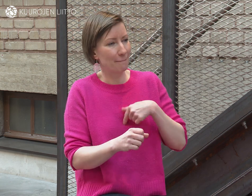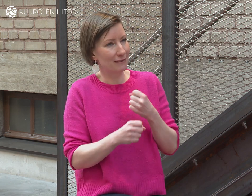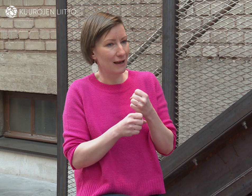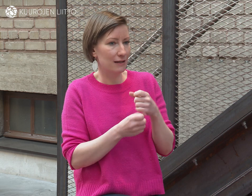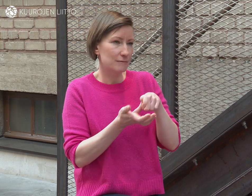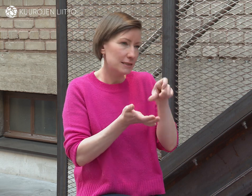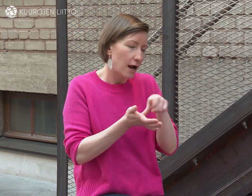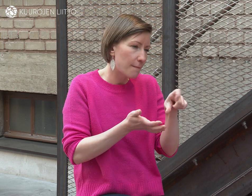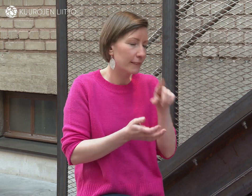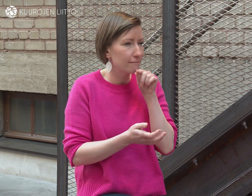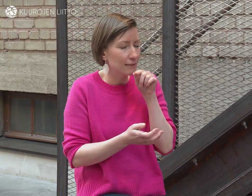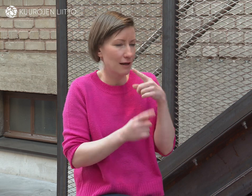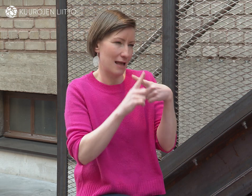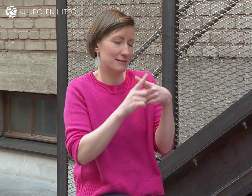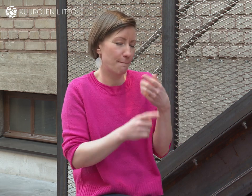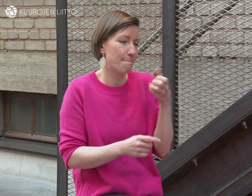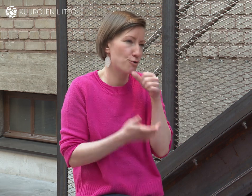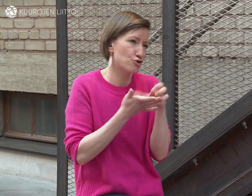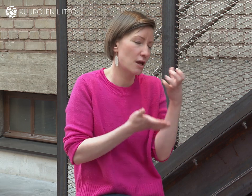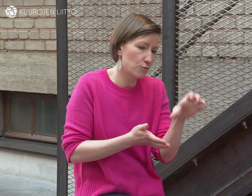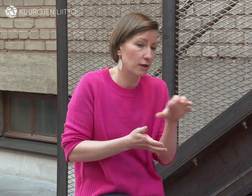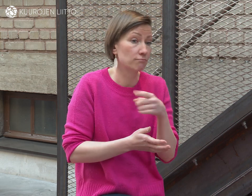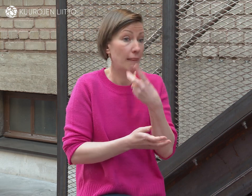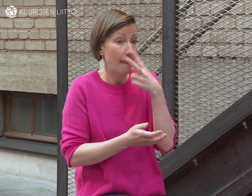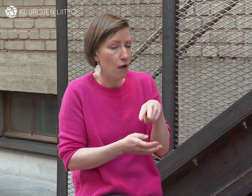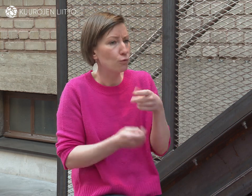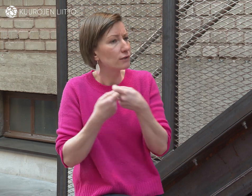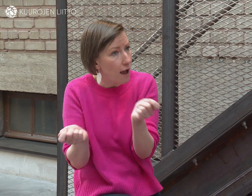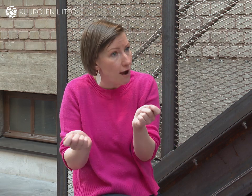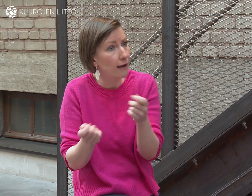Olemme tehneet postauksia Instagramiin ja X-viestipalveluun. Lukekaa ja jakakaa niitä.